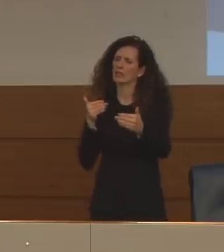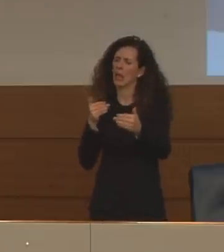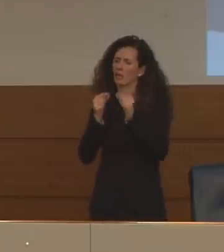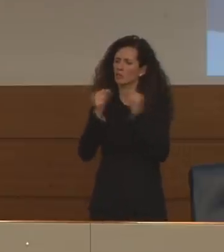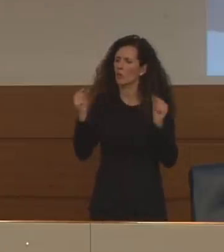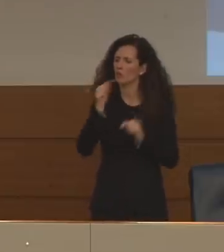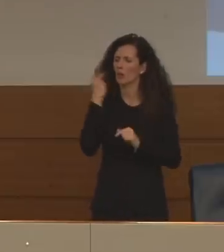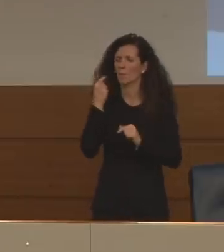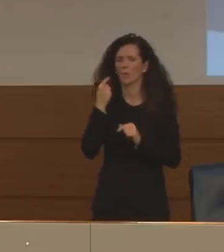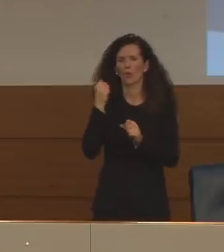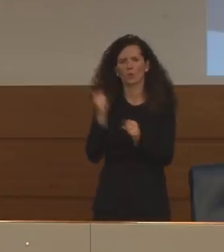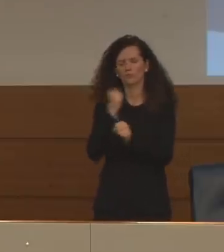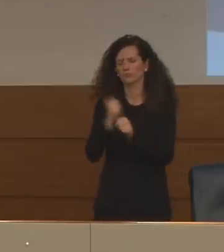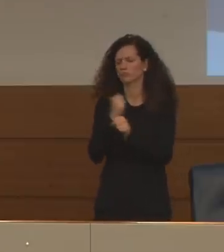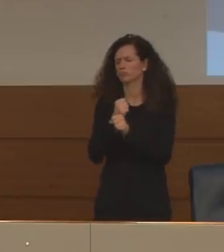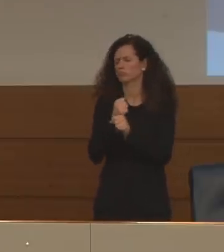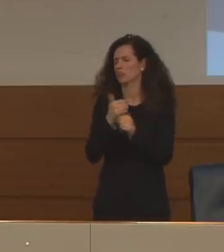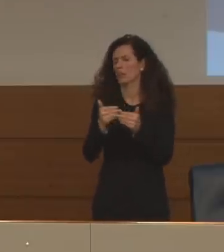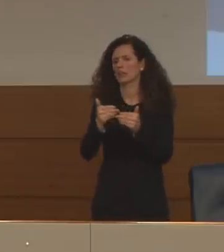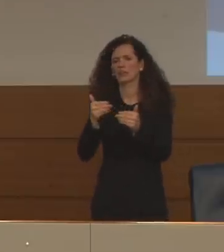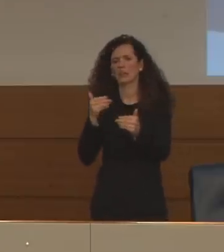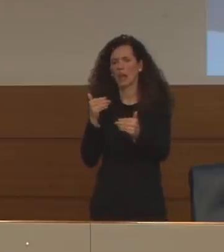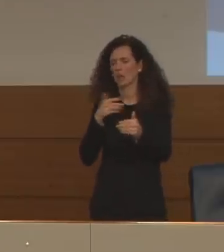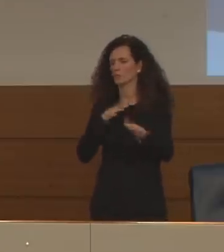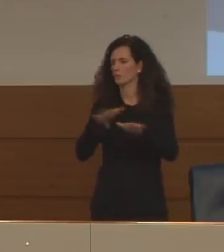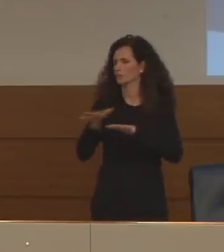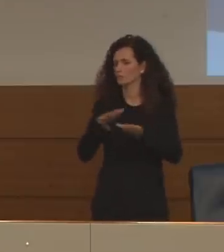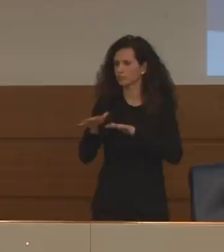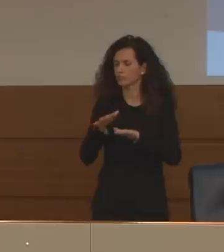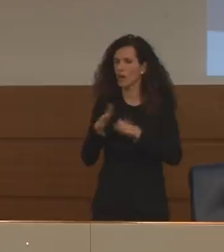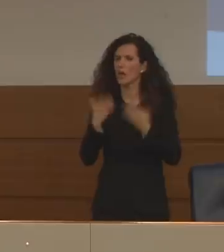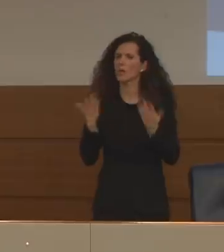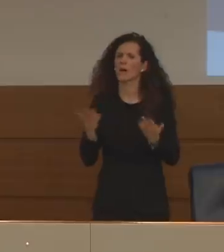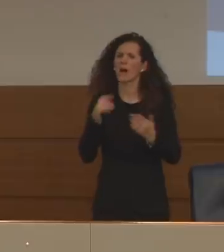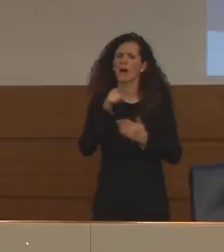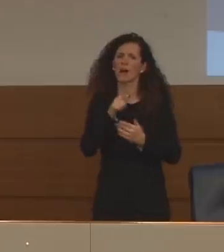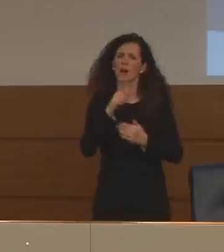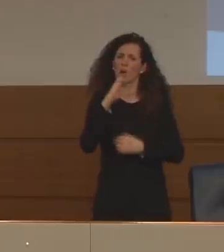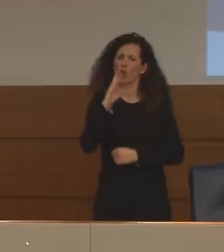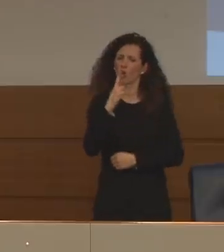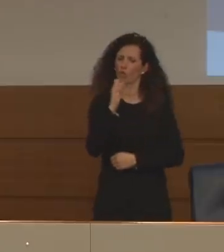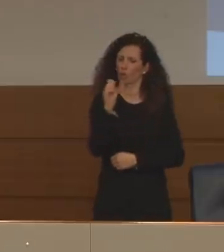la domanda è sul modello della CROSS c'è possibilità che il Dipartimento di